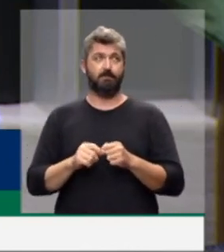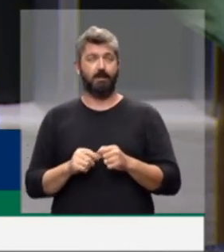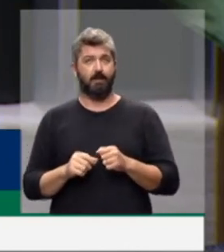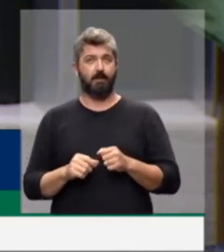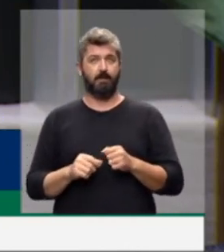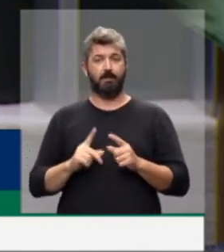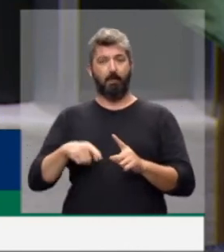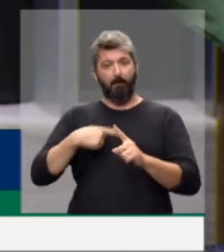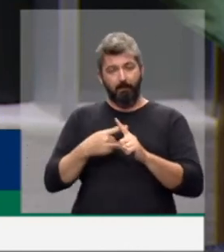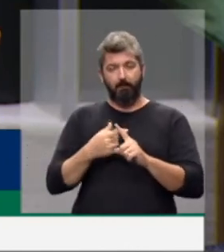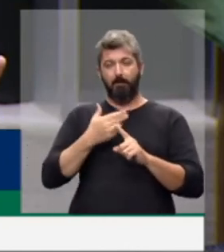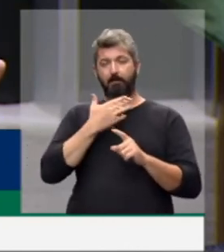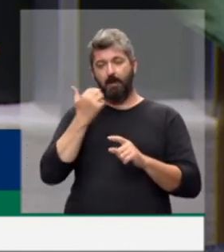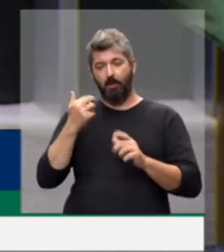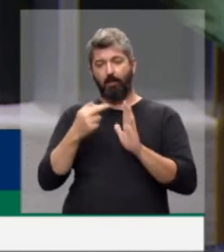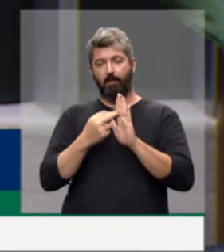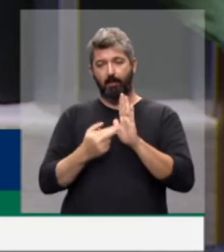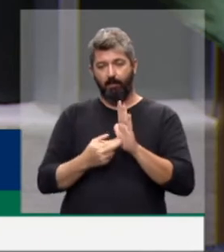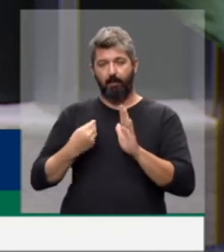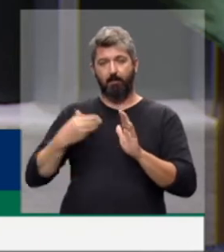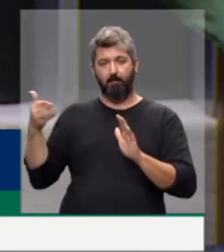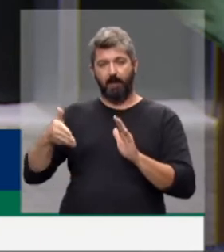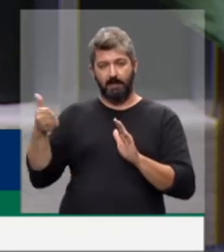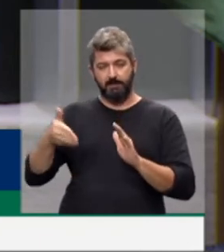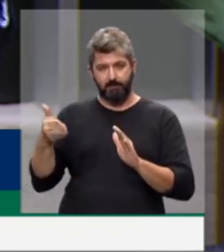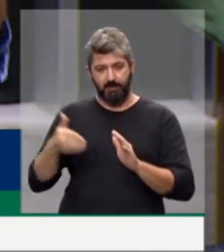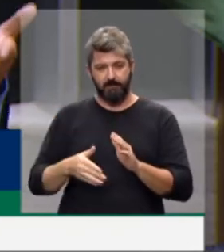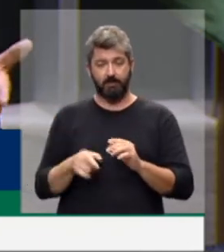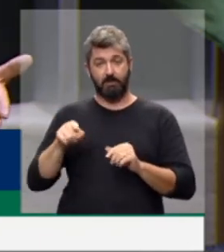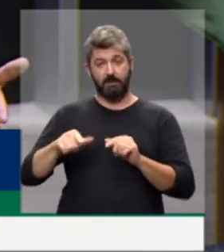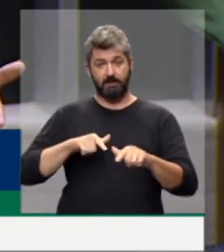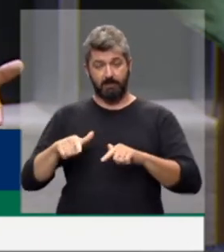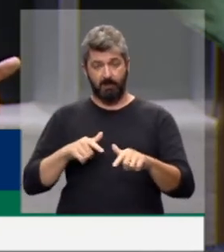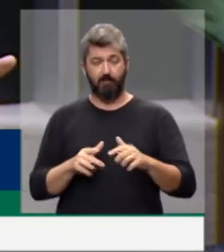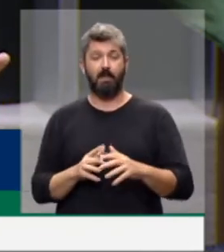PRODUÇÃO DE ENERGIA LIMPA É IMPORTANTE OU NÃO, OUTRA QUESTÃO É QUE A MAIORIA